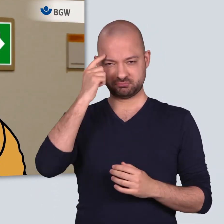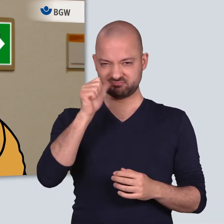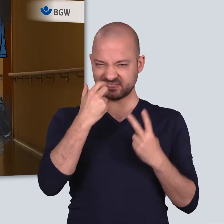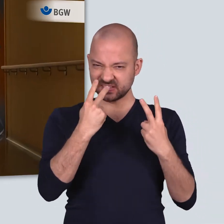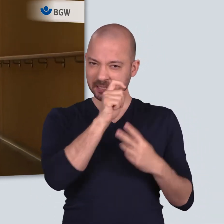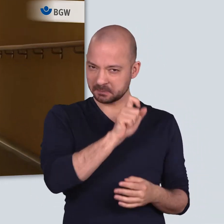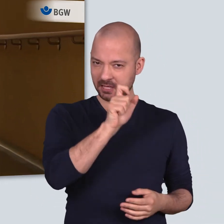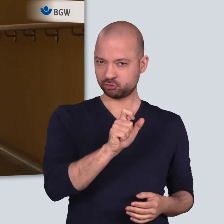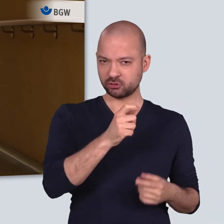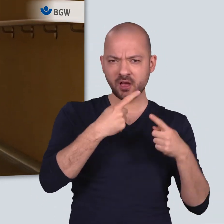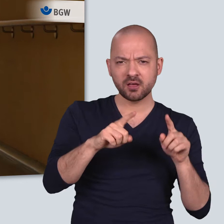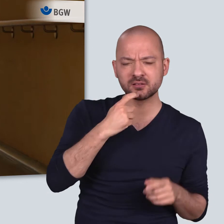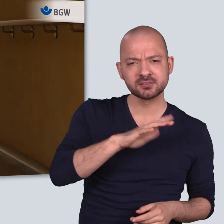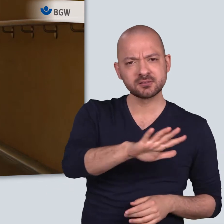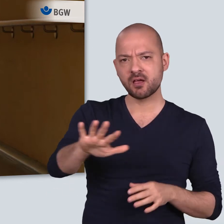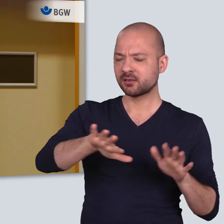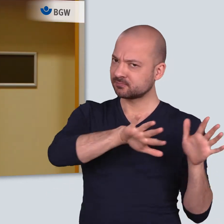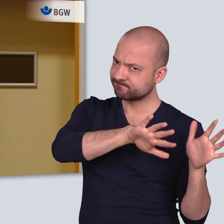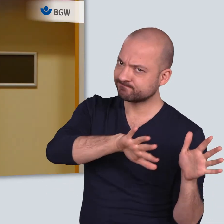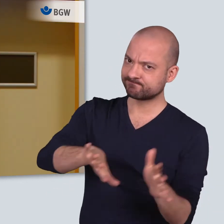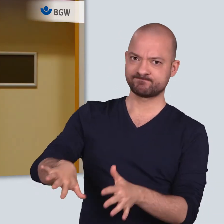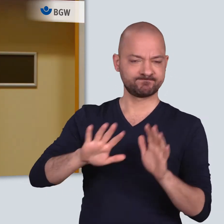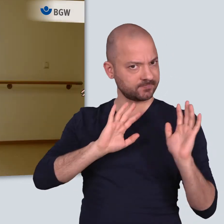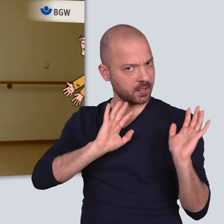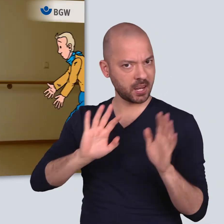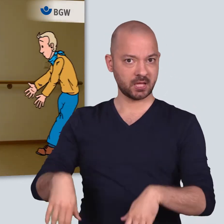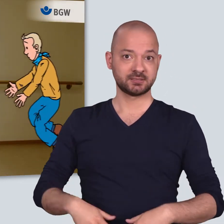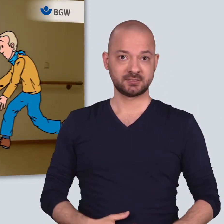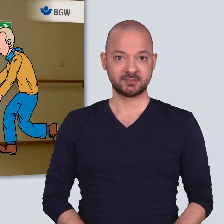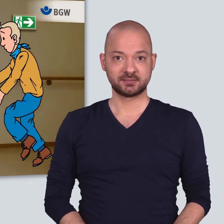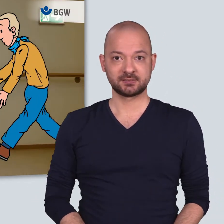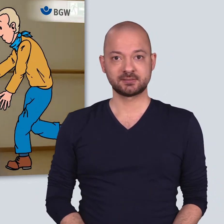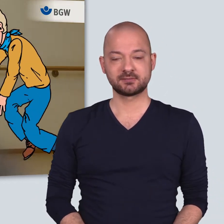Und weil nichts so wichtig ist wie die Menschen, bleibt alles andere liegen!